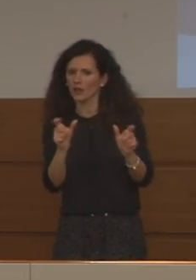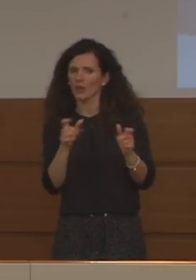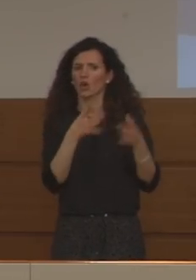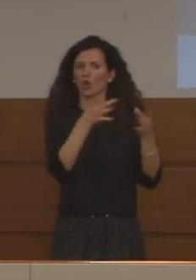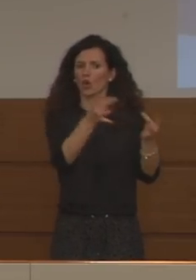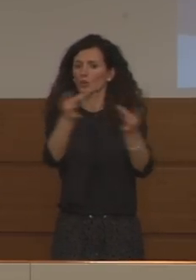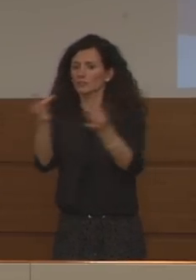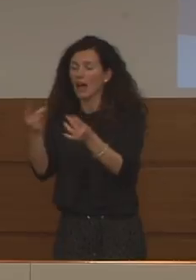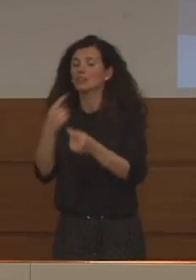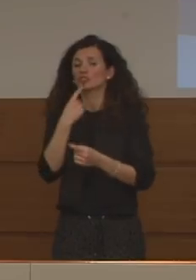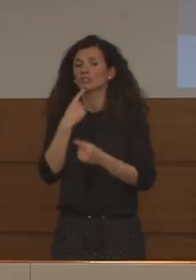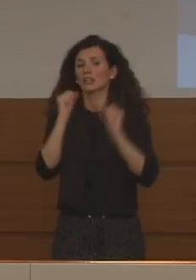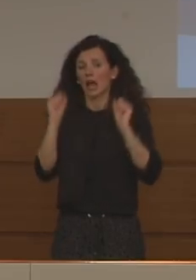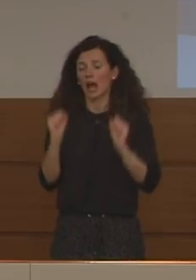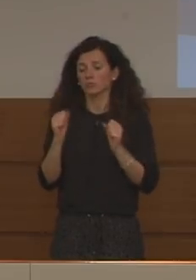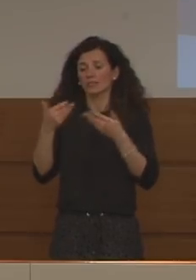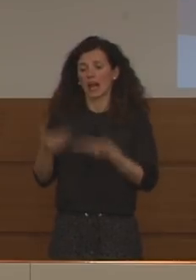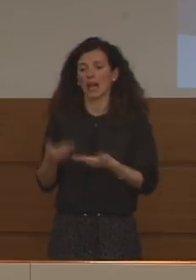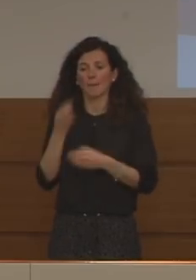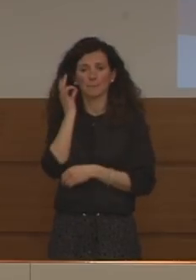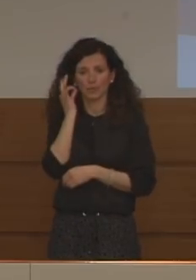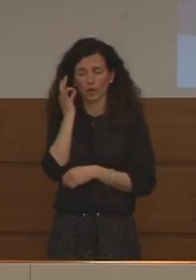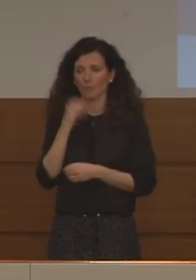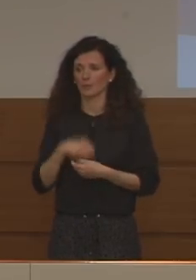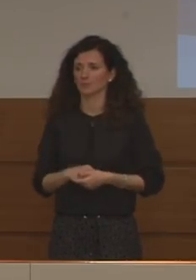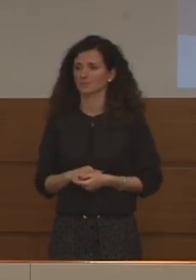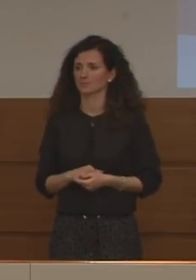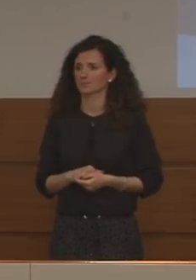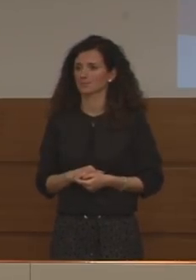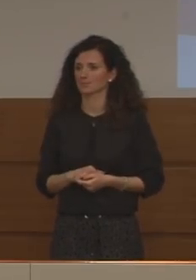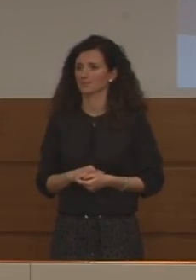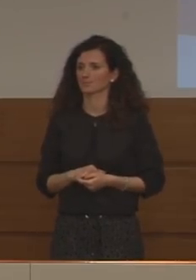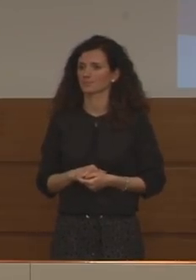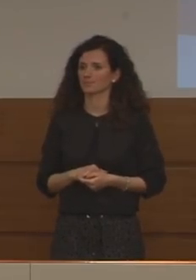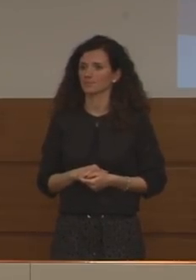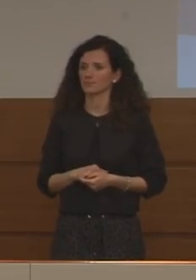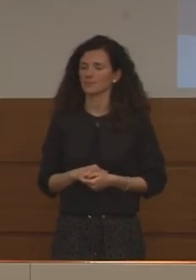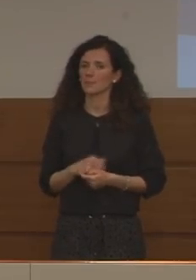abita nei campi rom, grazie. Su questo tema si stanno già